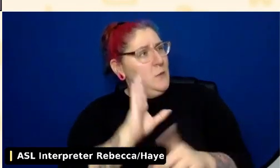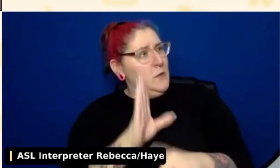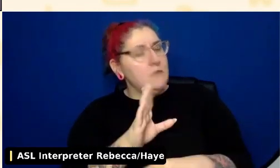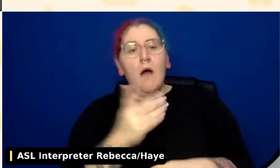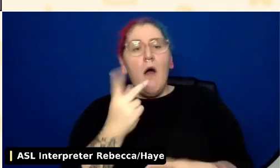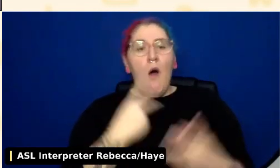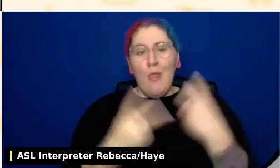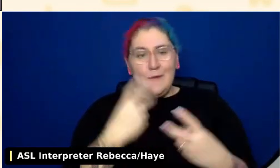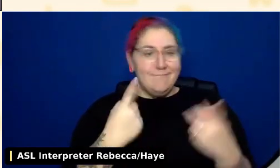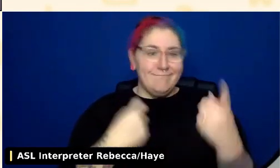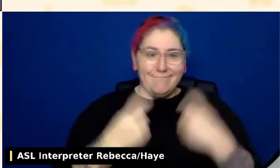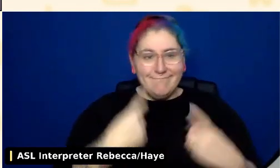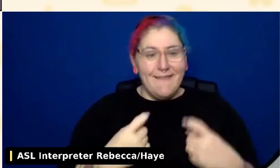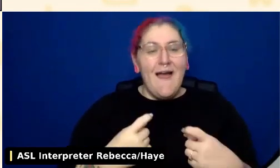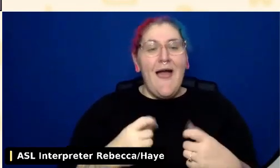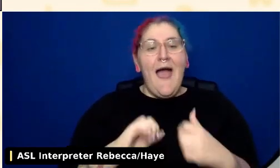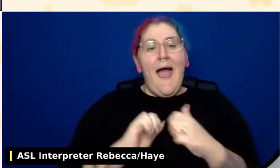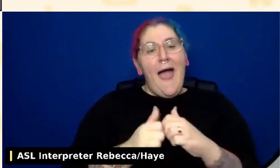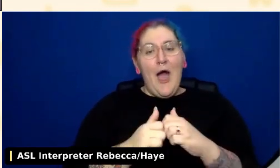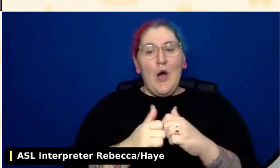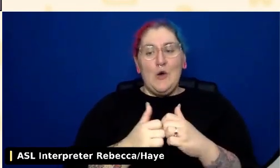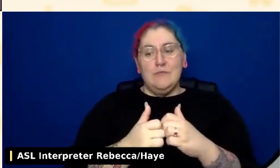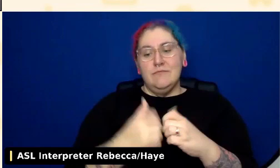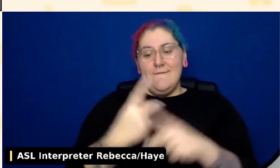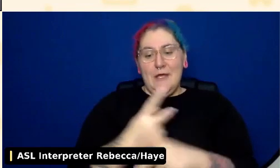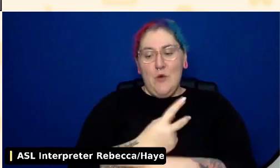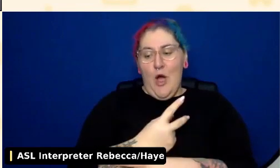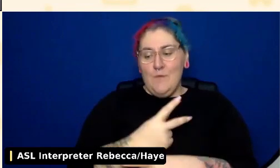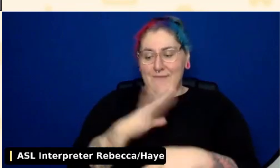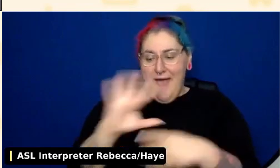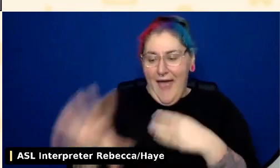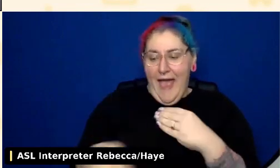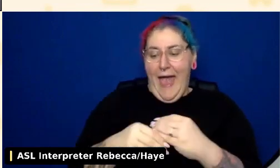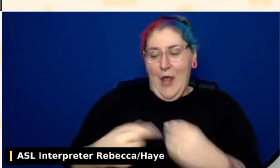de agregar una accesibilidad, un solo interruptor es algo así de cómo abordas todo lo demás.